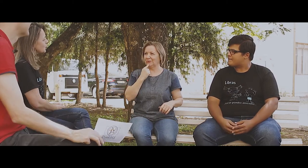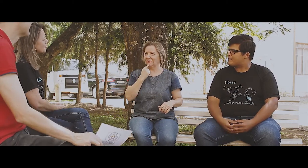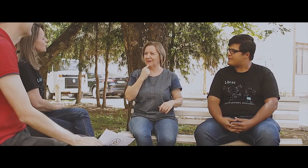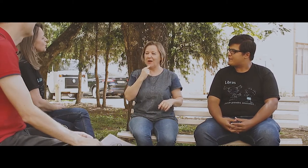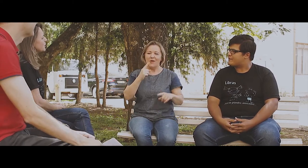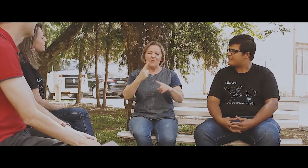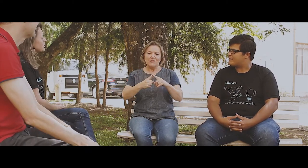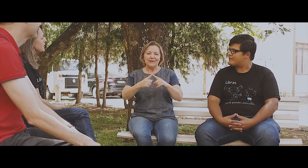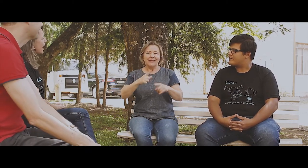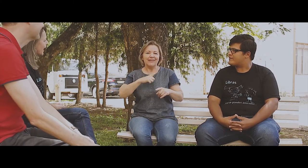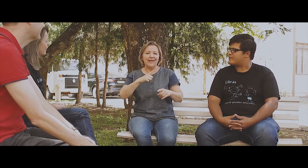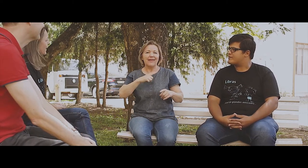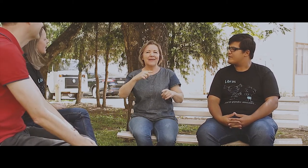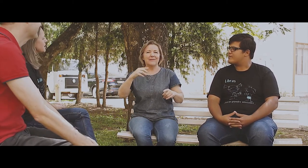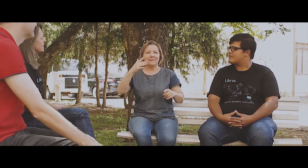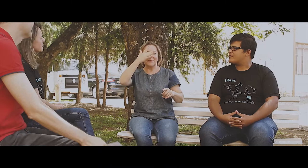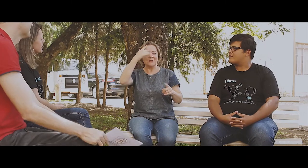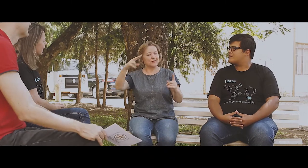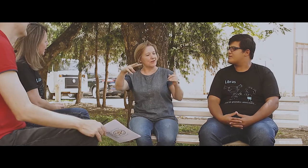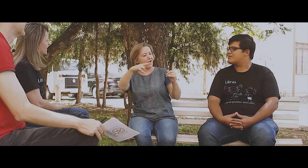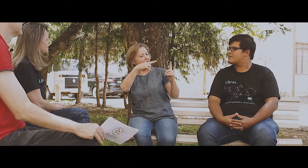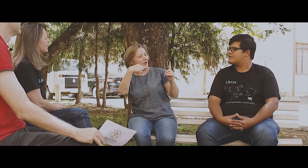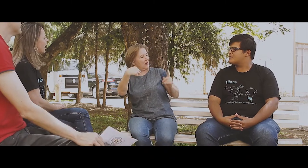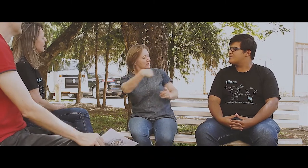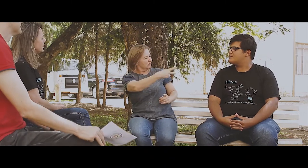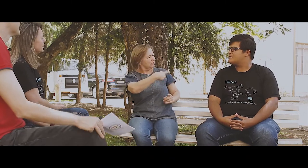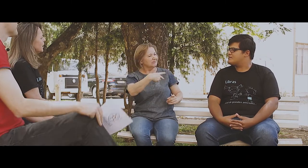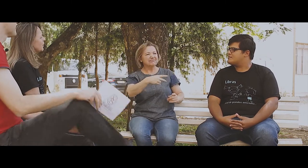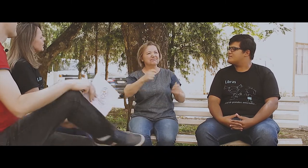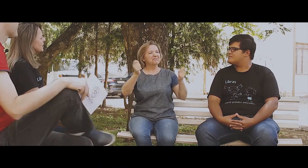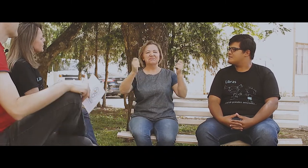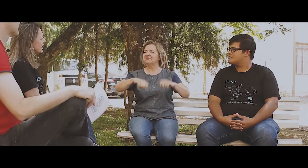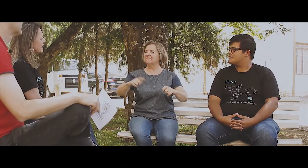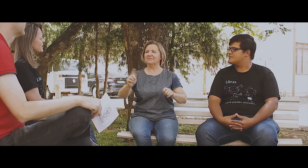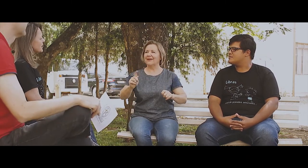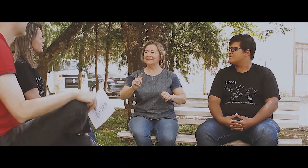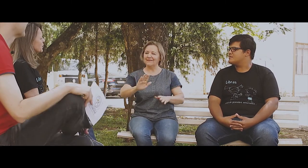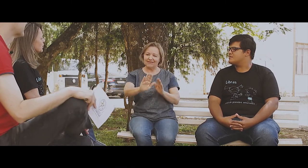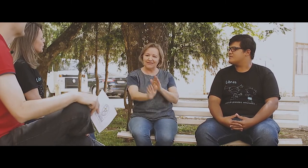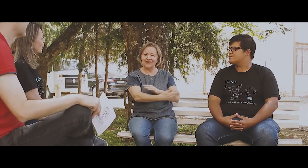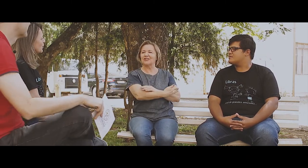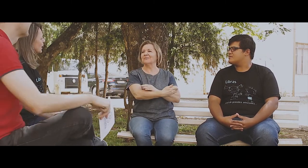o surdo é capaz, que tem capacidade. Muitas vezes as pessoas olham para nós,